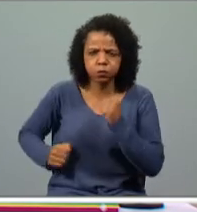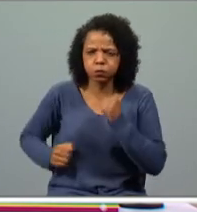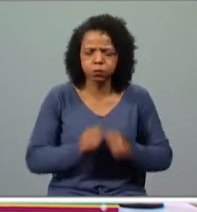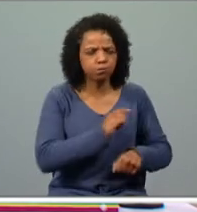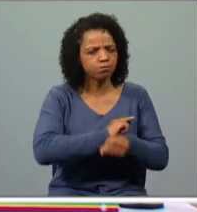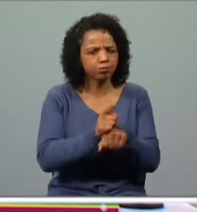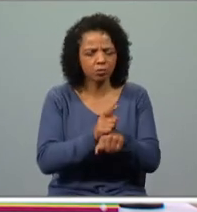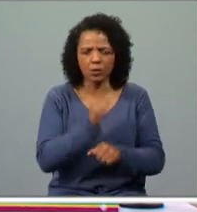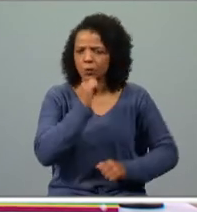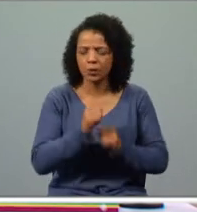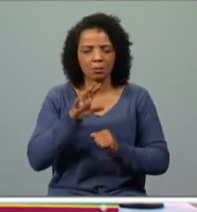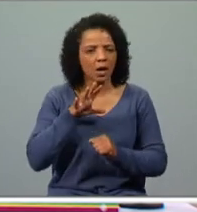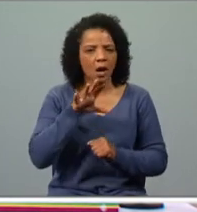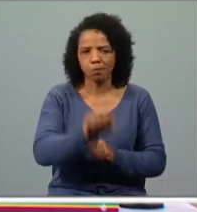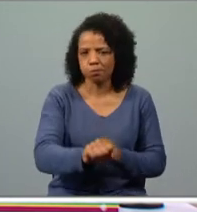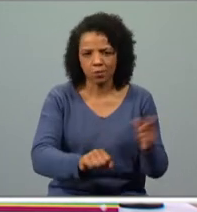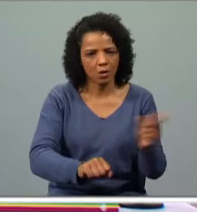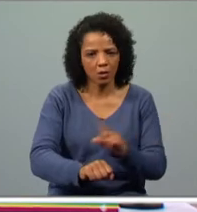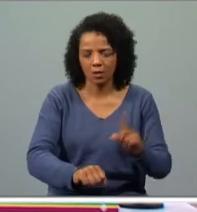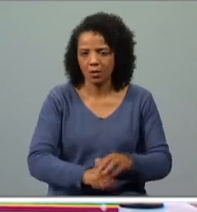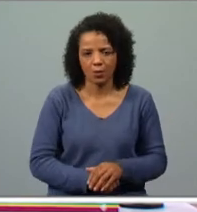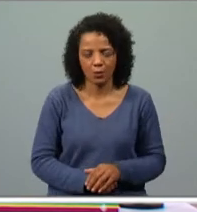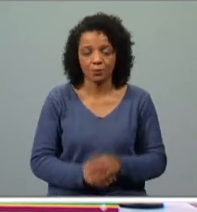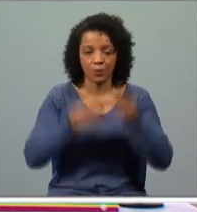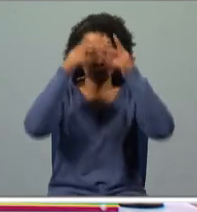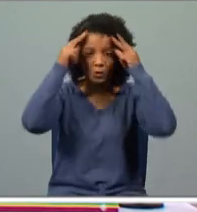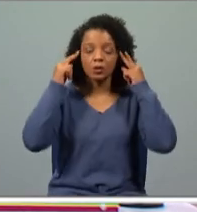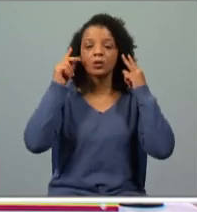velocidade mas não os conseguiu apanhar e Ulisses e os seus companheiros 速度但無法趕上他們還有奧德修斯和他的同伴